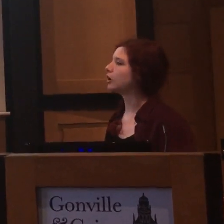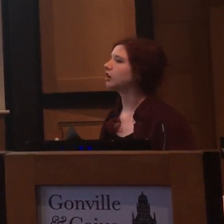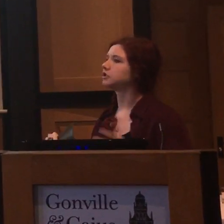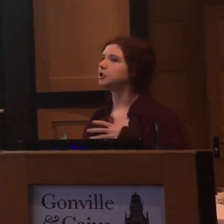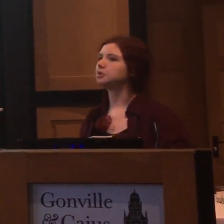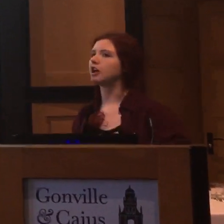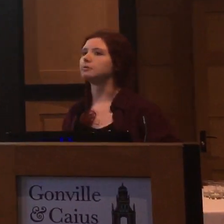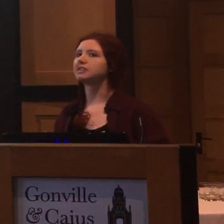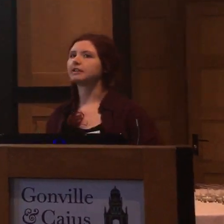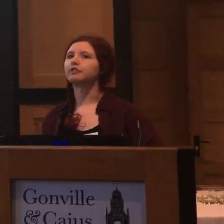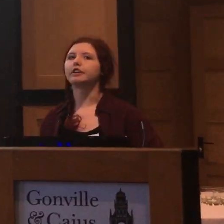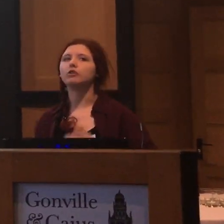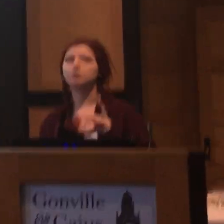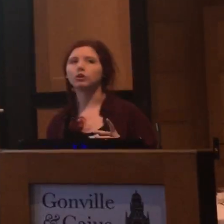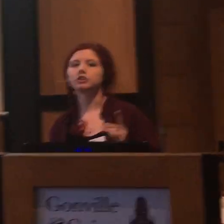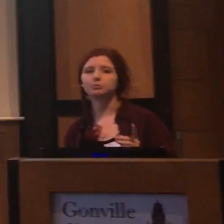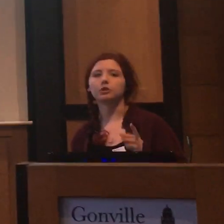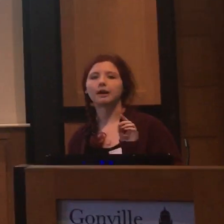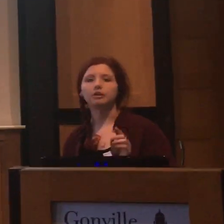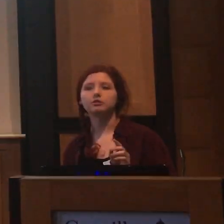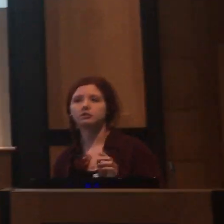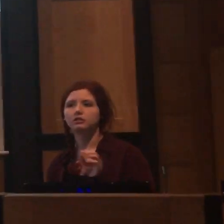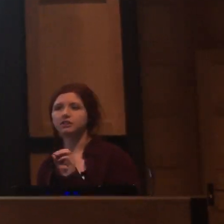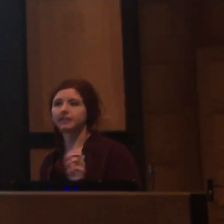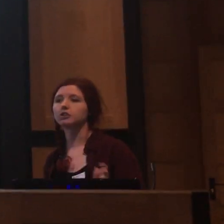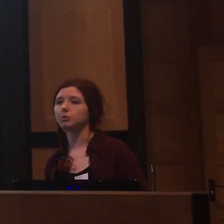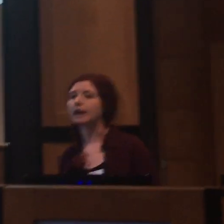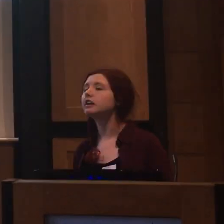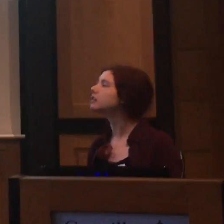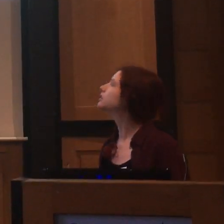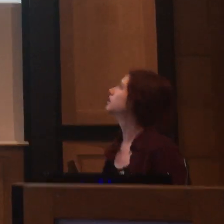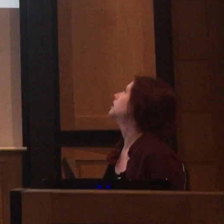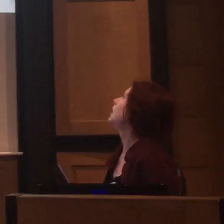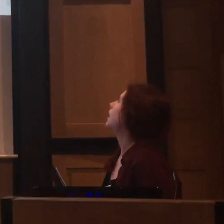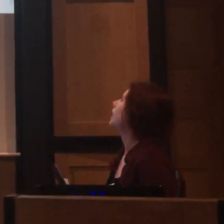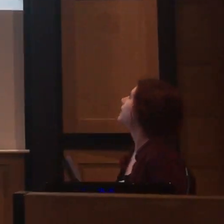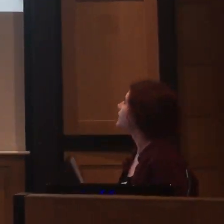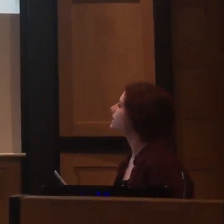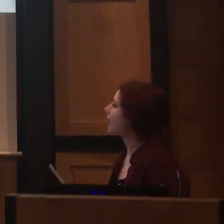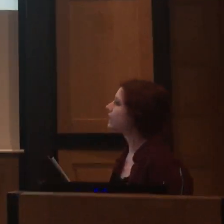wenn sich zwei Ausdrücke nur in einer kleinen, winzigen, aber unterschiedlichen Weise unterscheiden. In diesem Fall